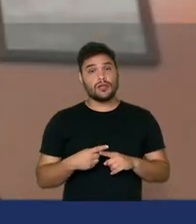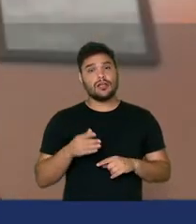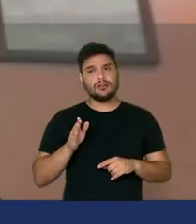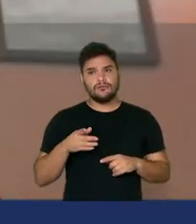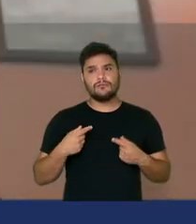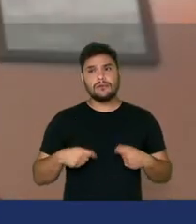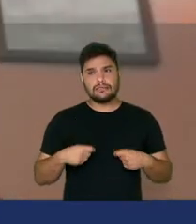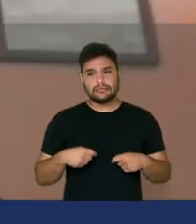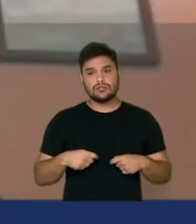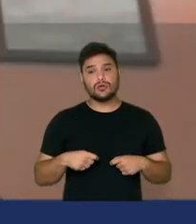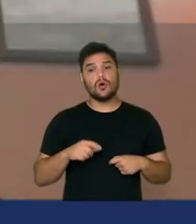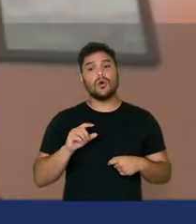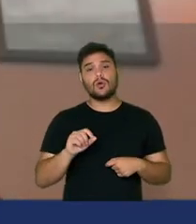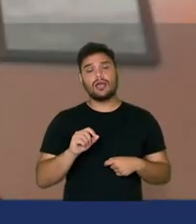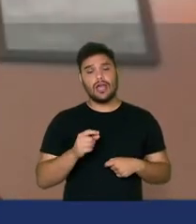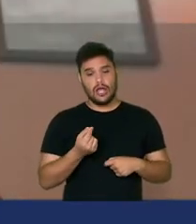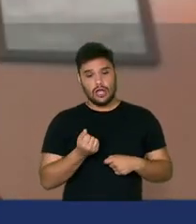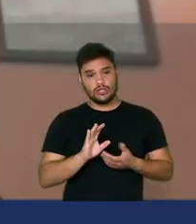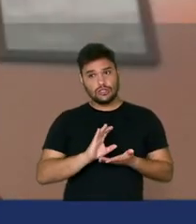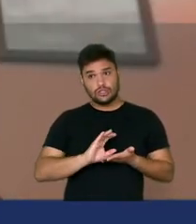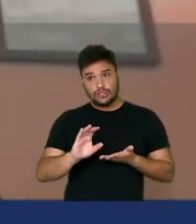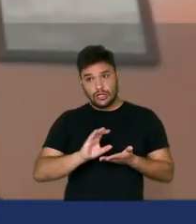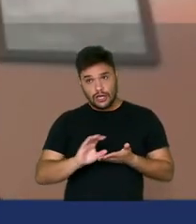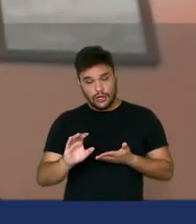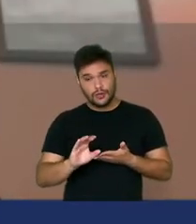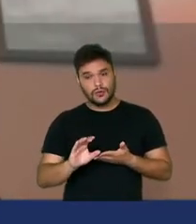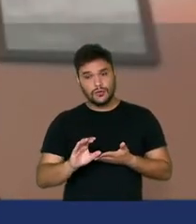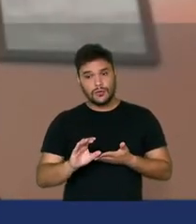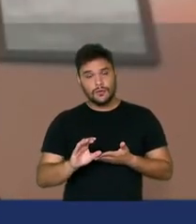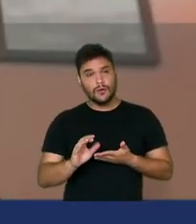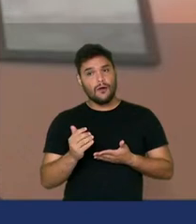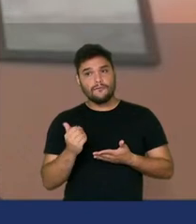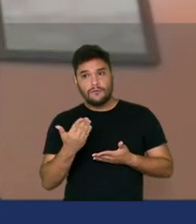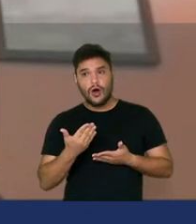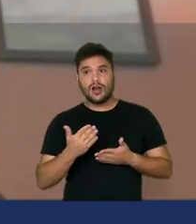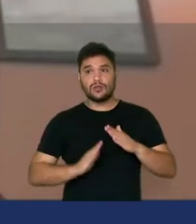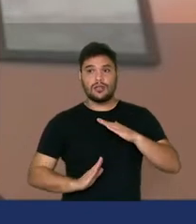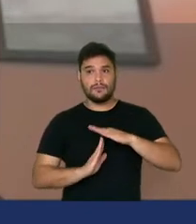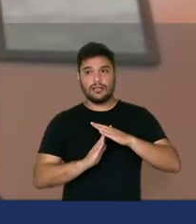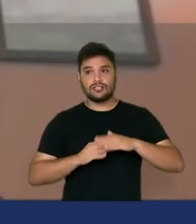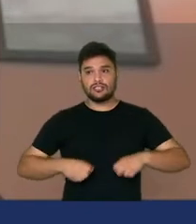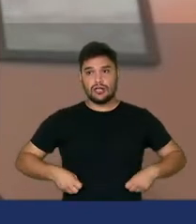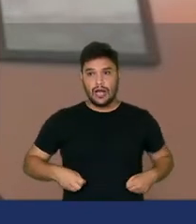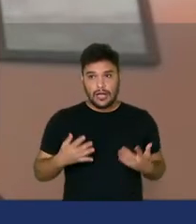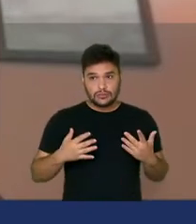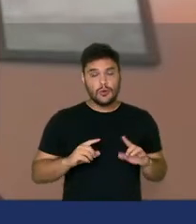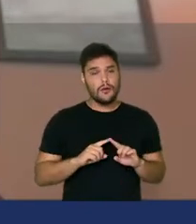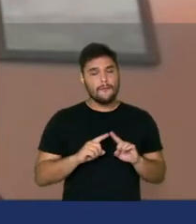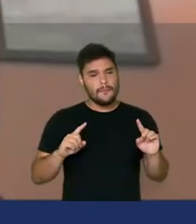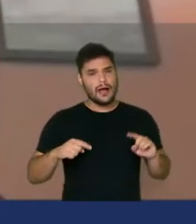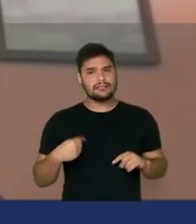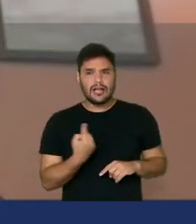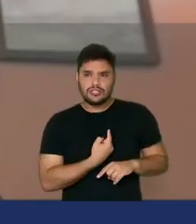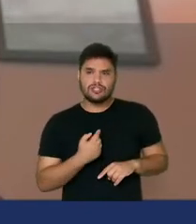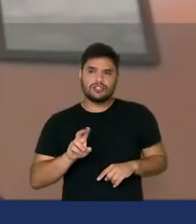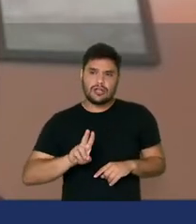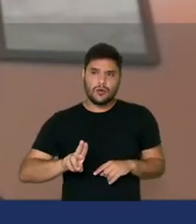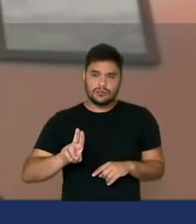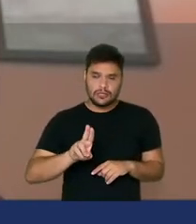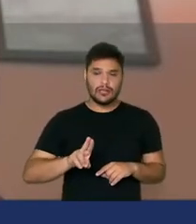MUITO NESSE TEMPO. PORQUE FORAM NECESSÁRIOS A DESTINAÇÃO DE RECURSOS FORA DA QUESTÃO DO TETO DE GASTOS,